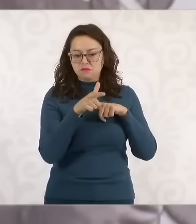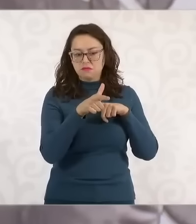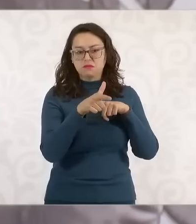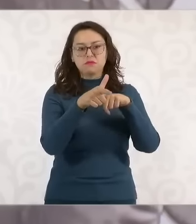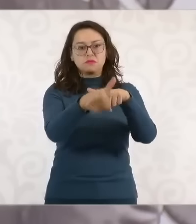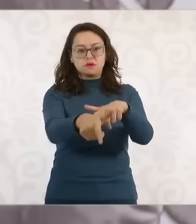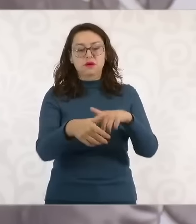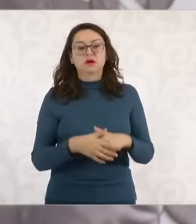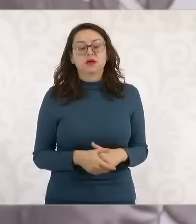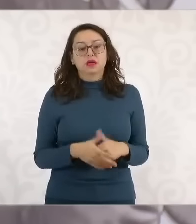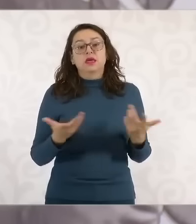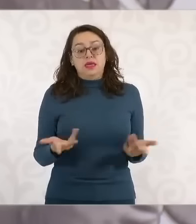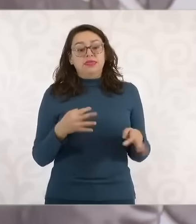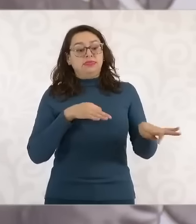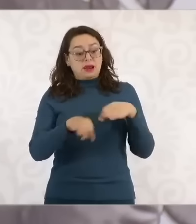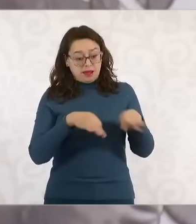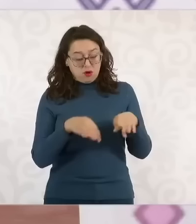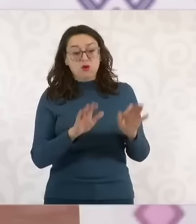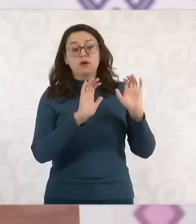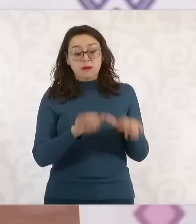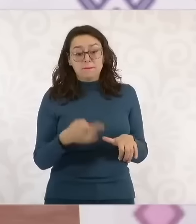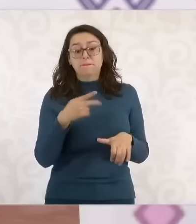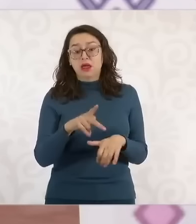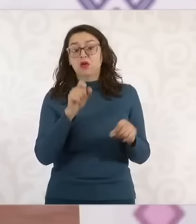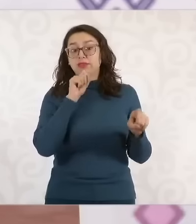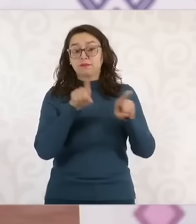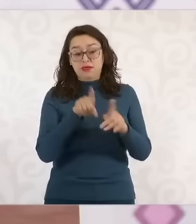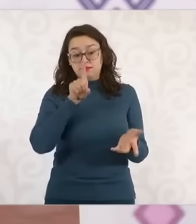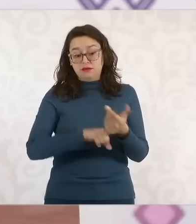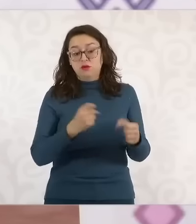y la generación de oportunidades de crecimiento para nuestra gente. También adicionalmente estamos